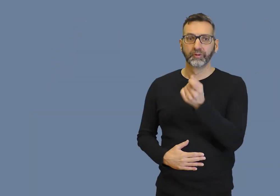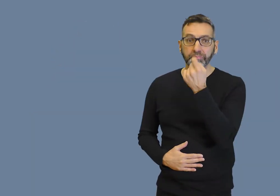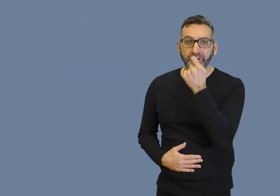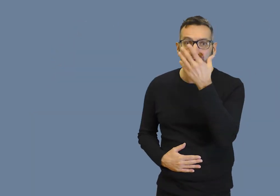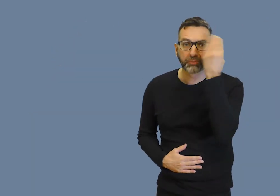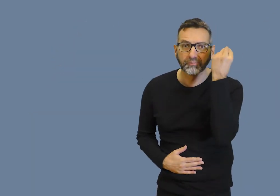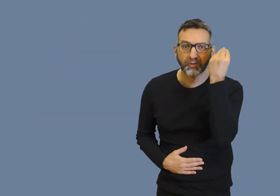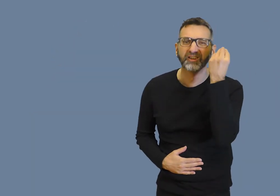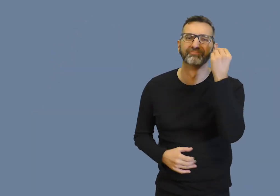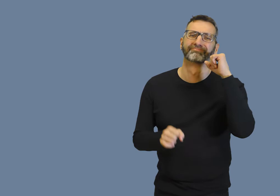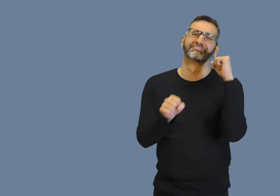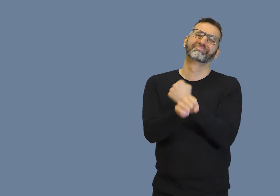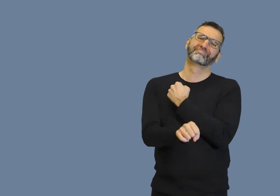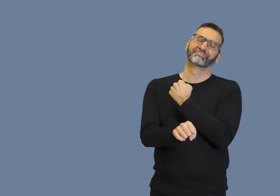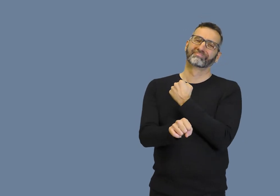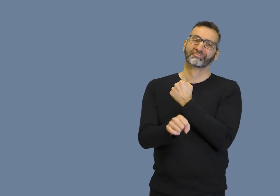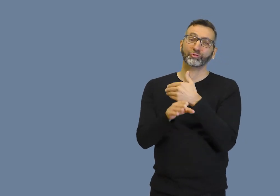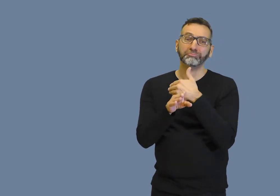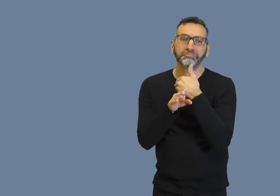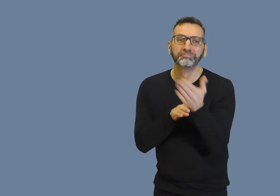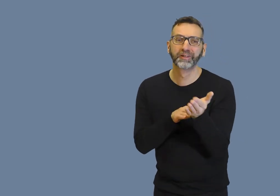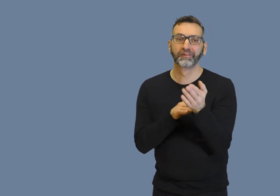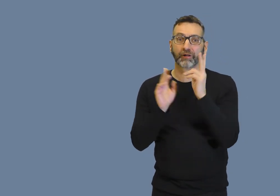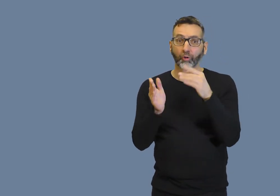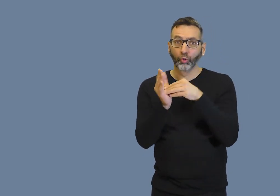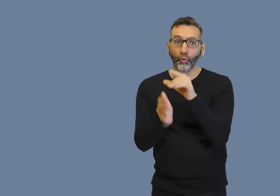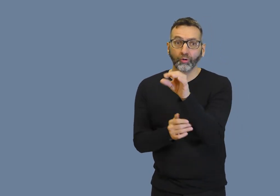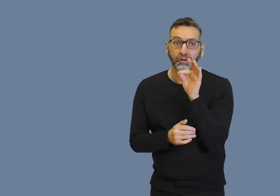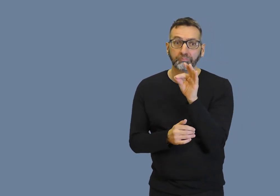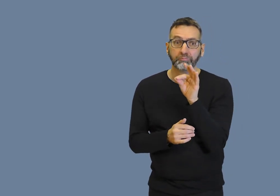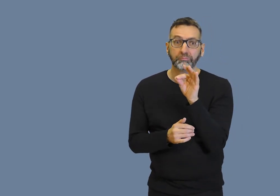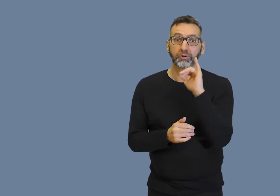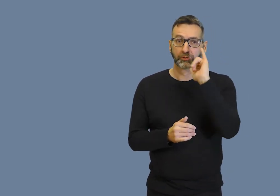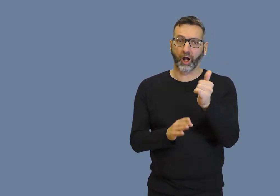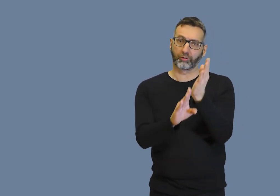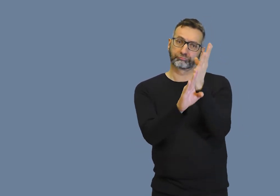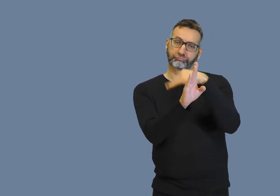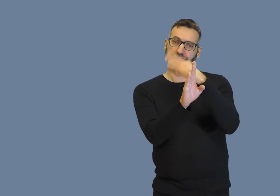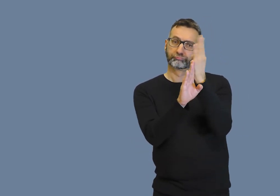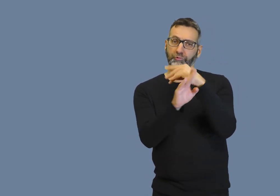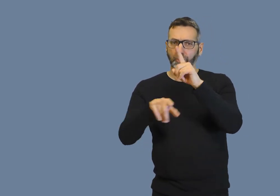Wenn du vergessen hast, die Pille zu nehmen, kannst du das in einer bestimmen Zeit noch nachholen.